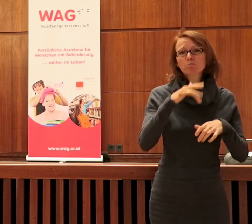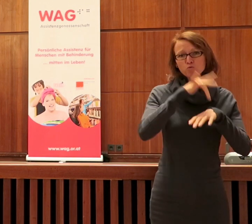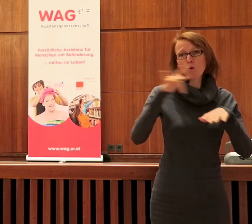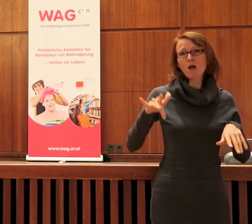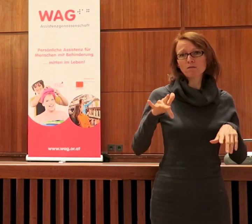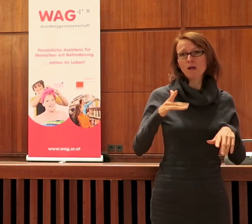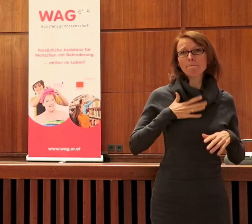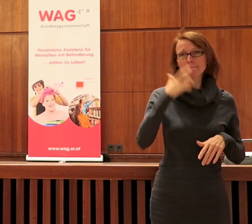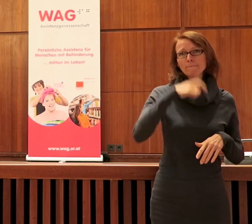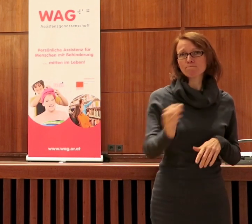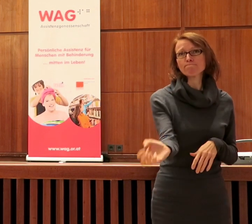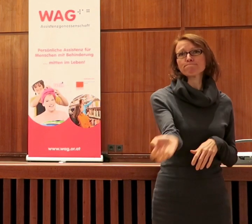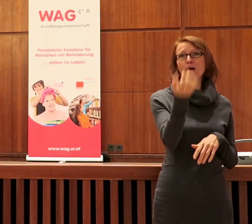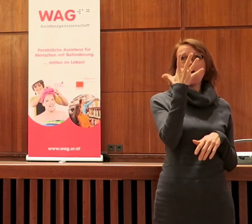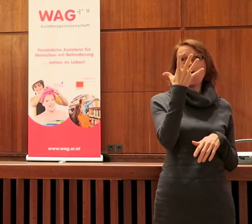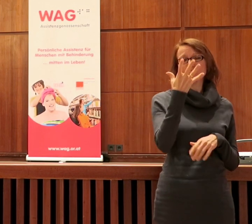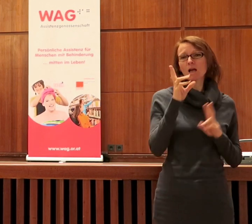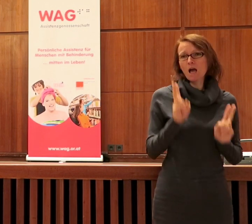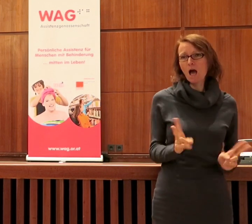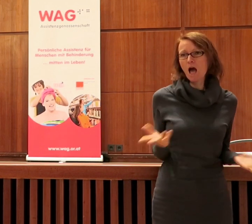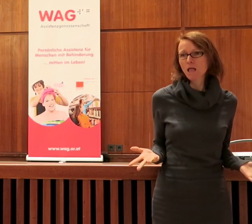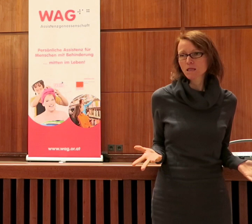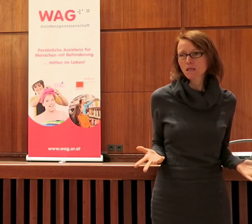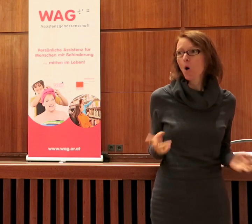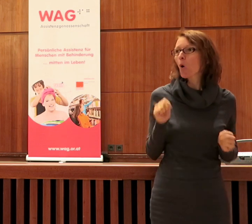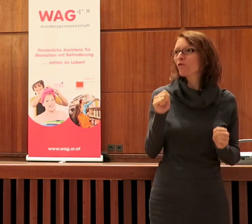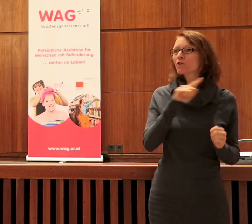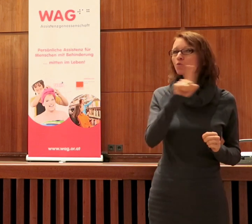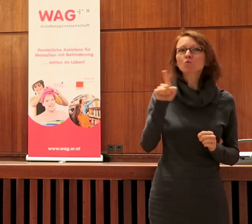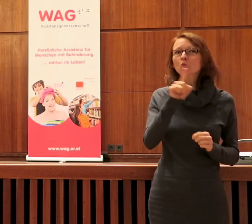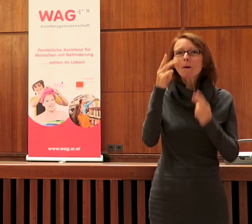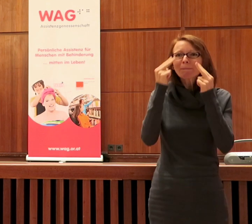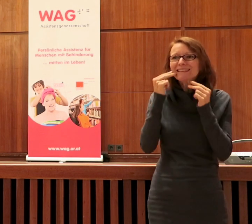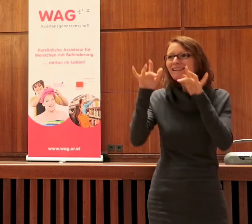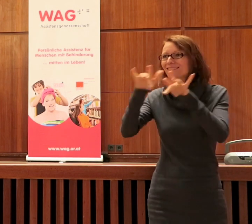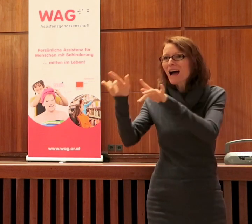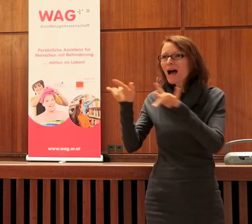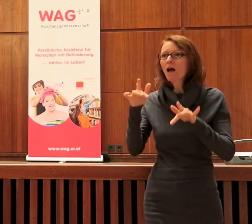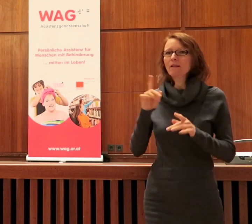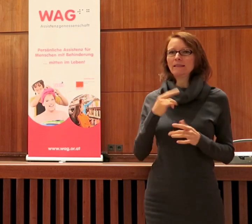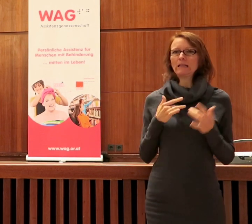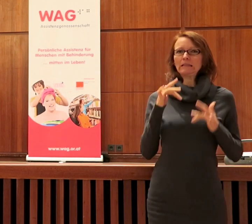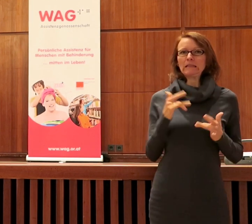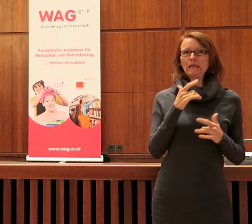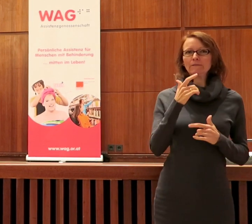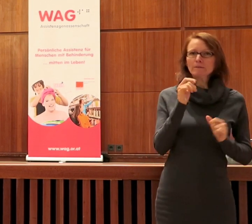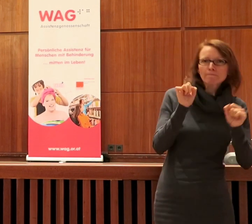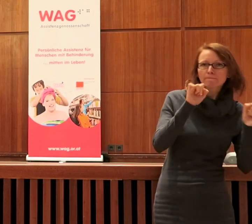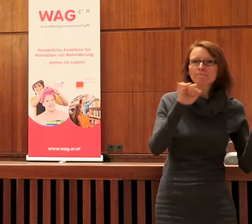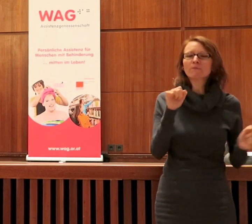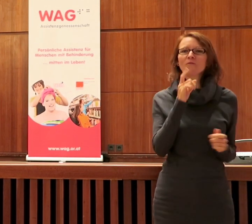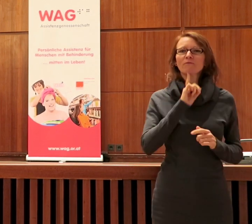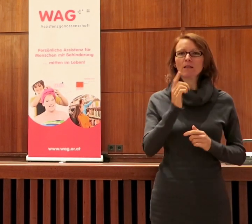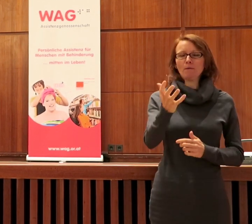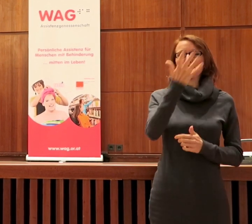wenn's gar nicht passe. Ich hoffe, dass genug Blinde dasitzen, dass ich wenig getroffen werde. [Lachen]